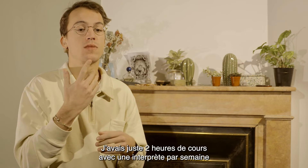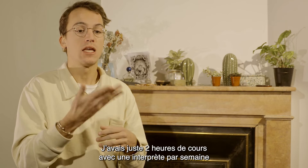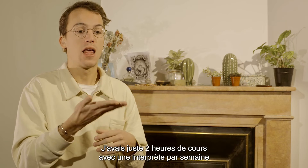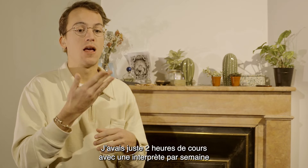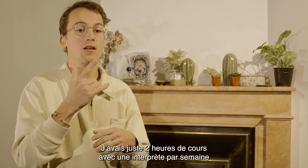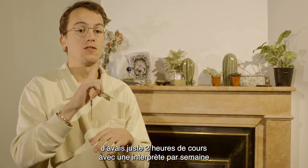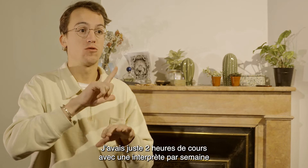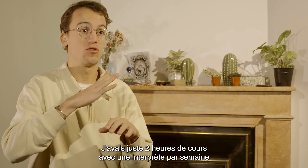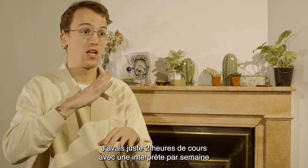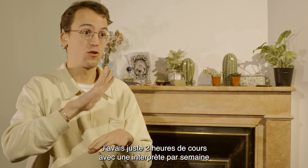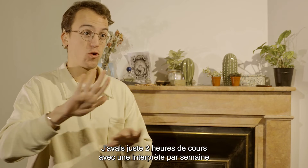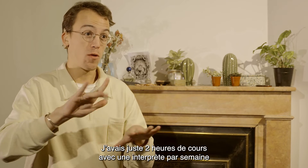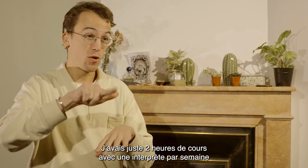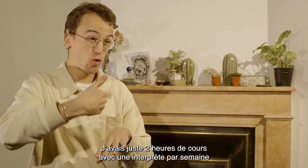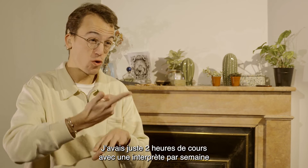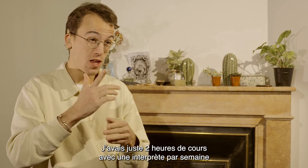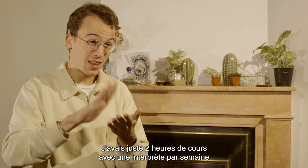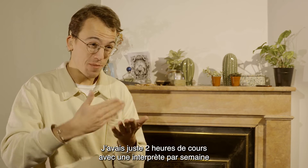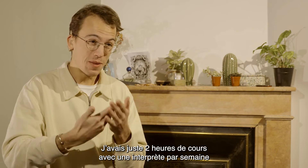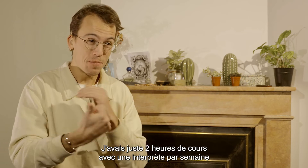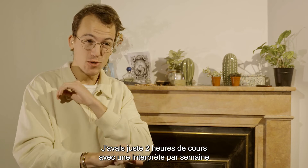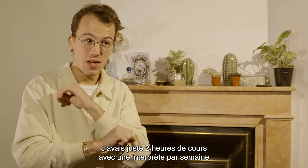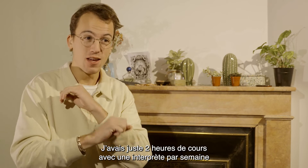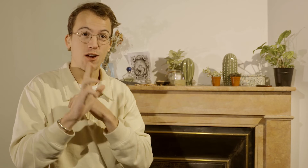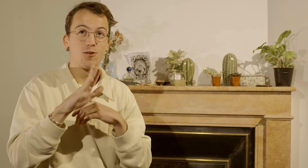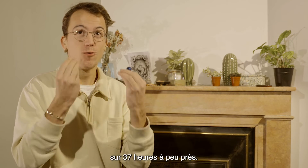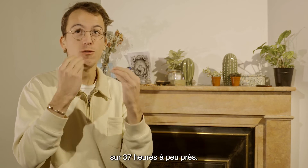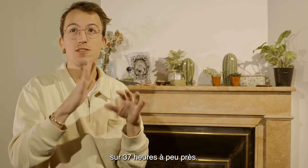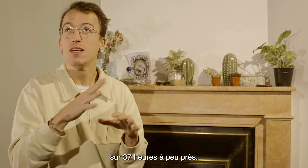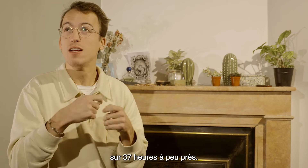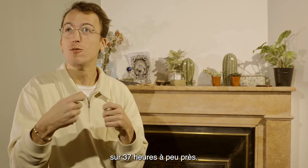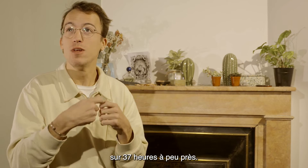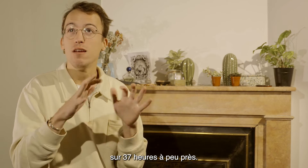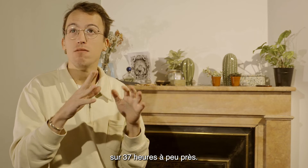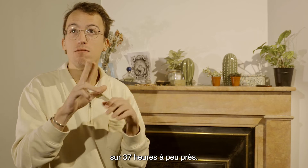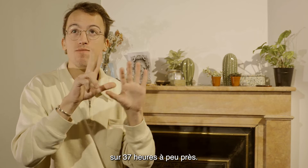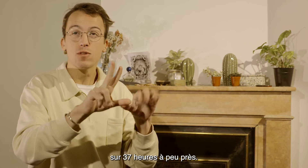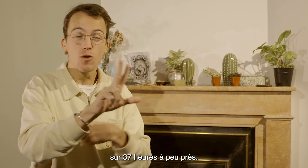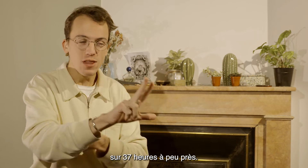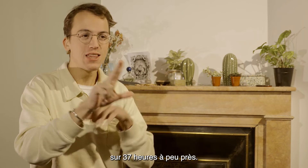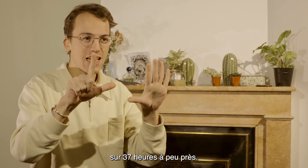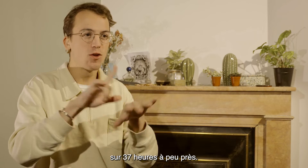J’avais juste 2 heures de cours avec une interprète par semaine sur 37 heures à peu près.